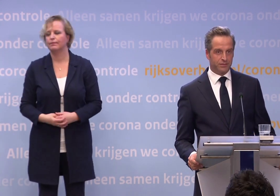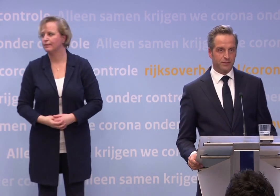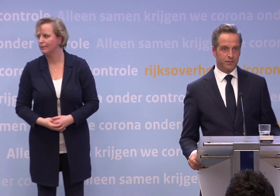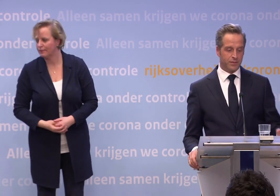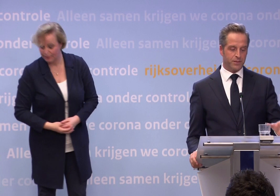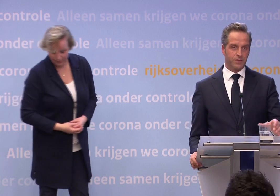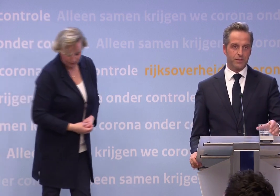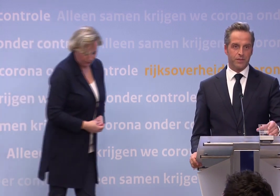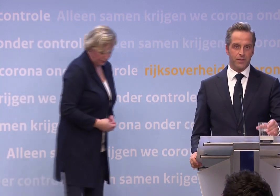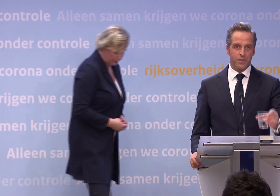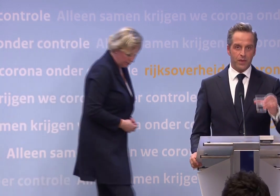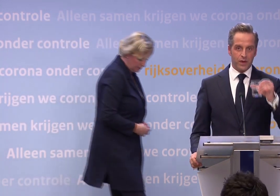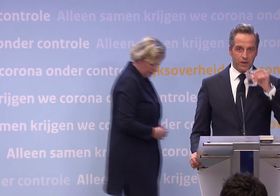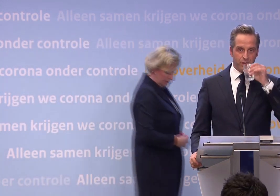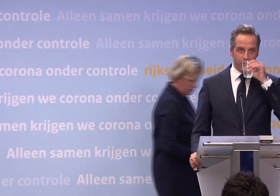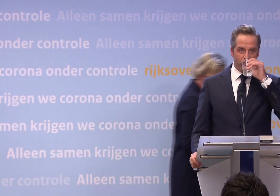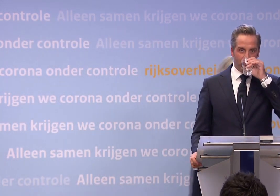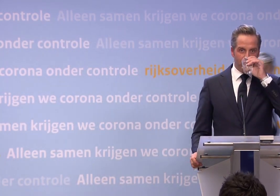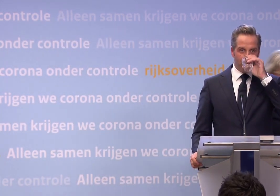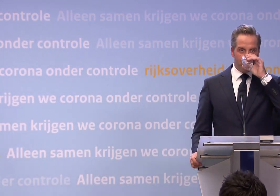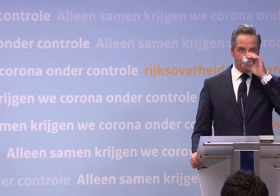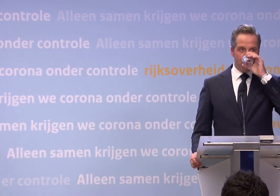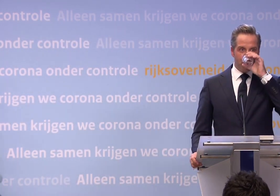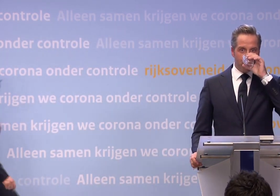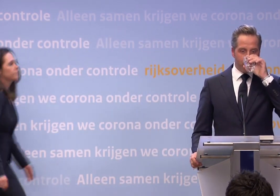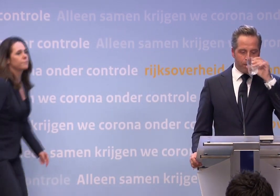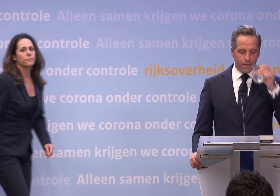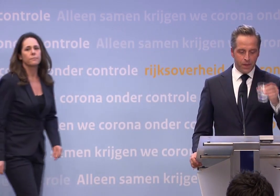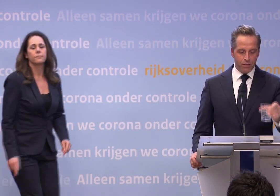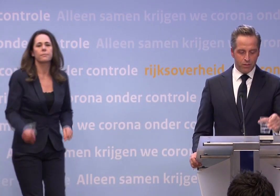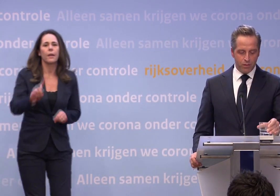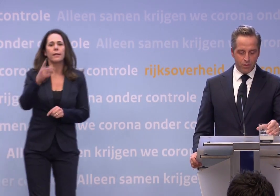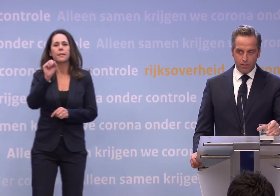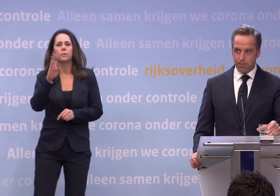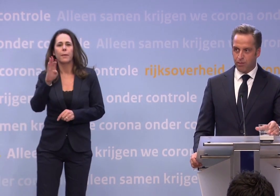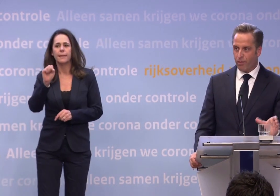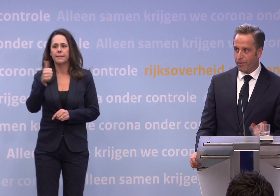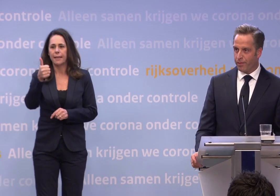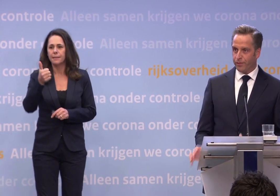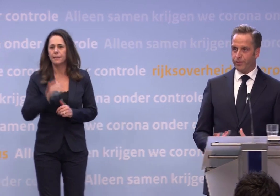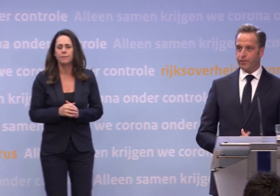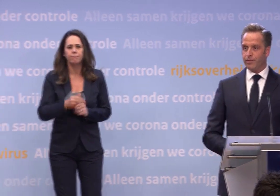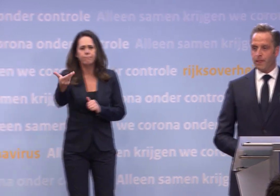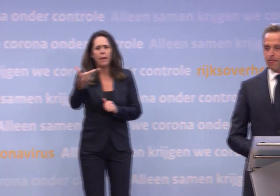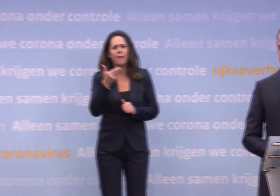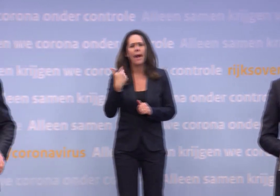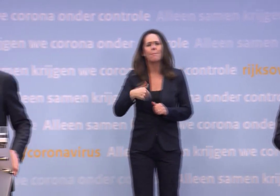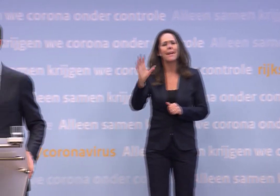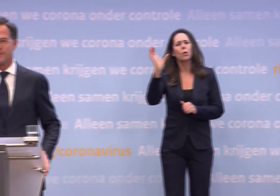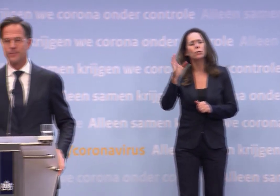Eerst SBS6, dan NU.nl en dan aansluitend AD, De Telegraaf. Meneer Rutte, u zegt...